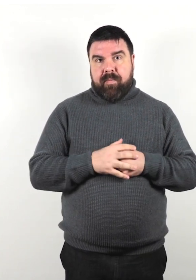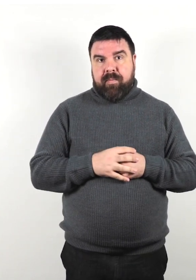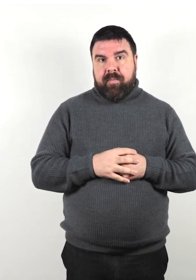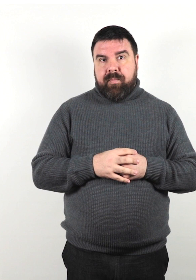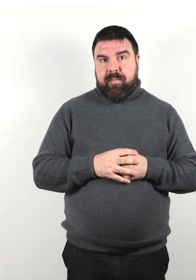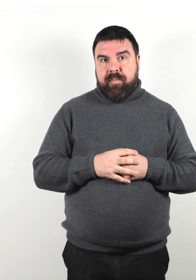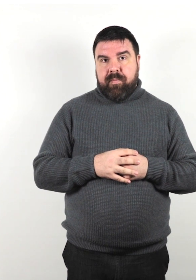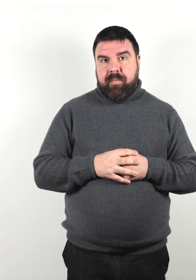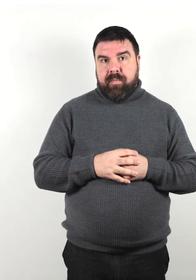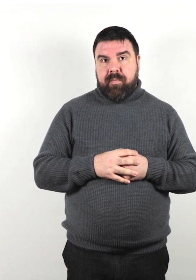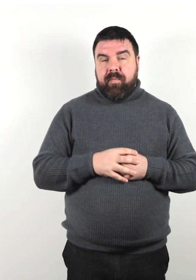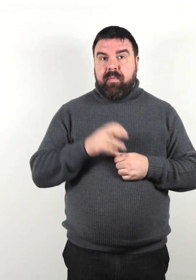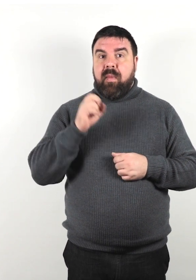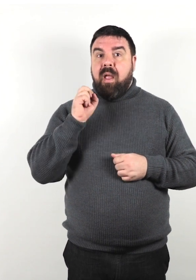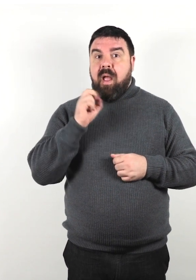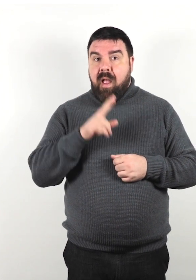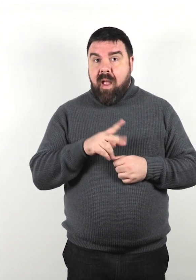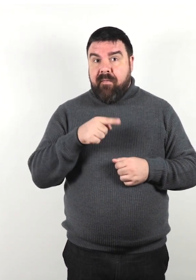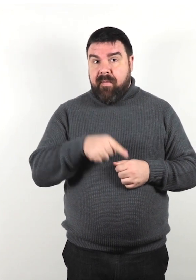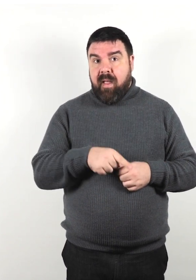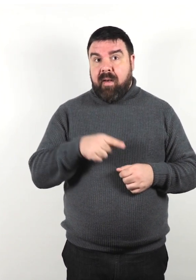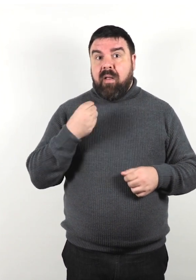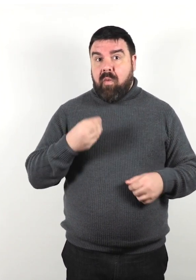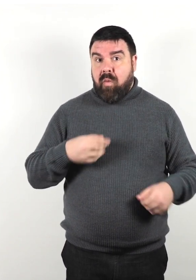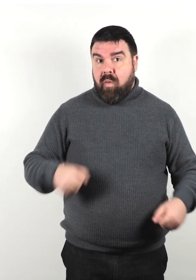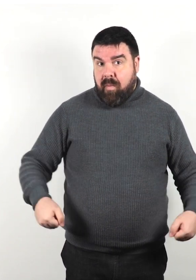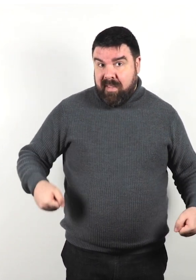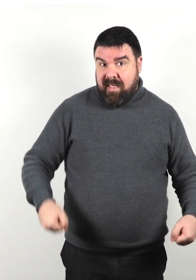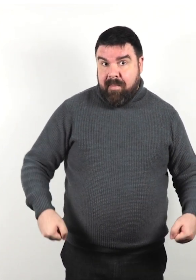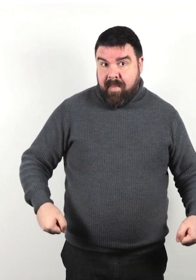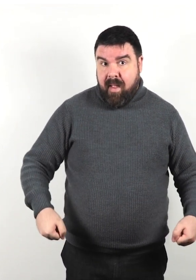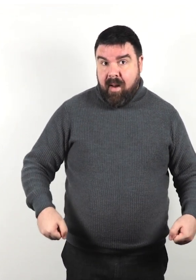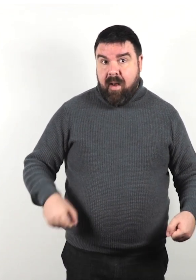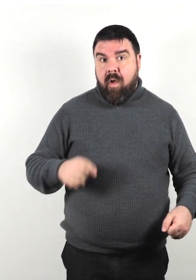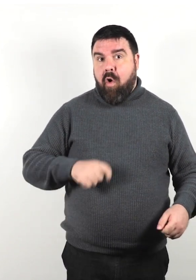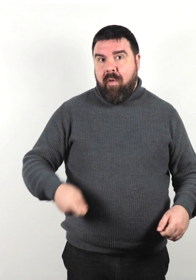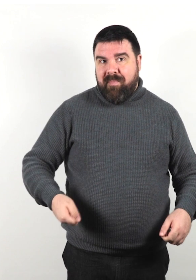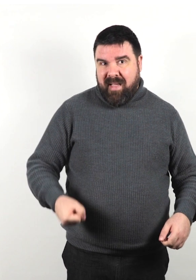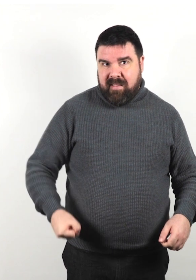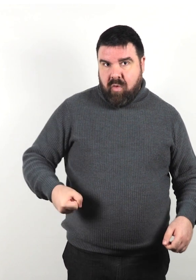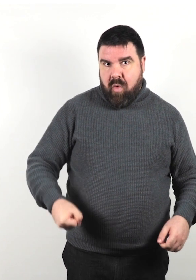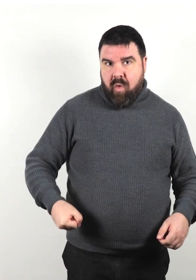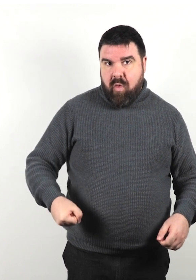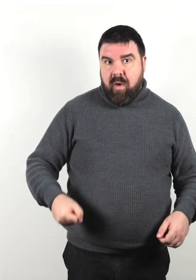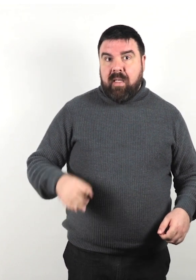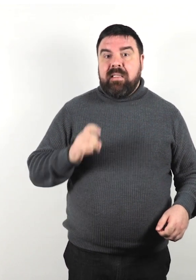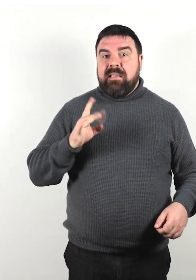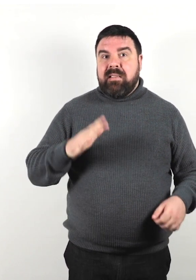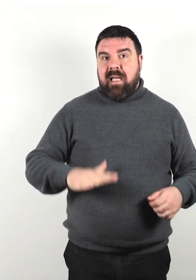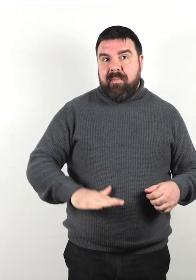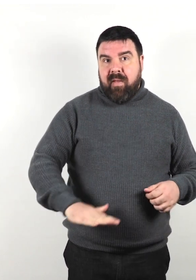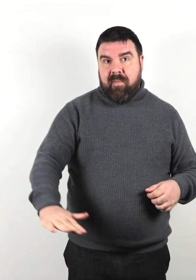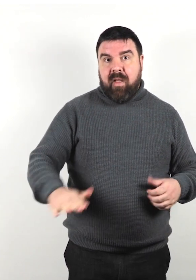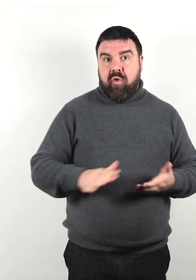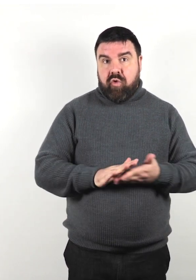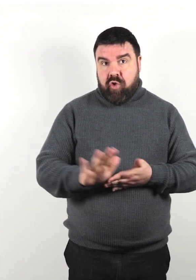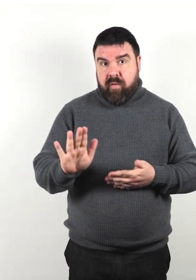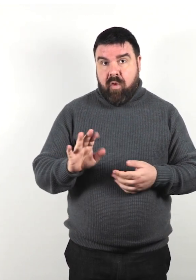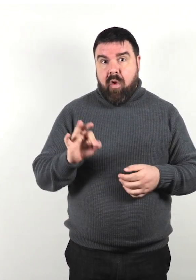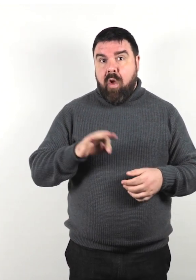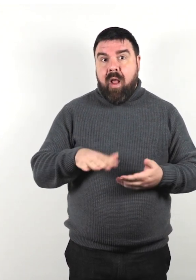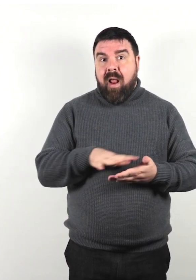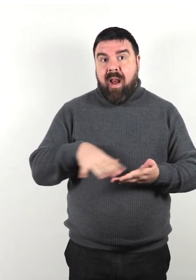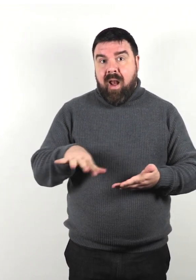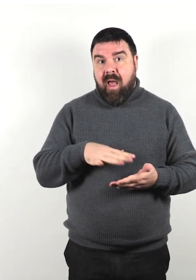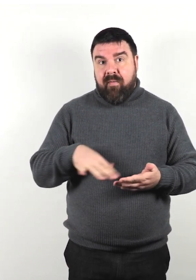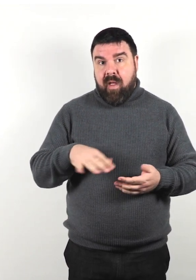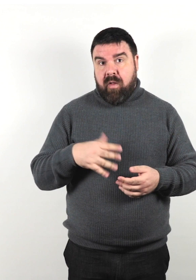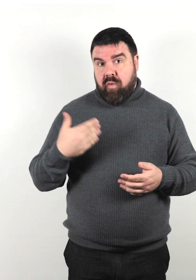Avverti una persona che utilizza stampelle o un bastone da passeggio se il pavimento è scivoloso o semplicemente lavato per evitare di cadere.